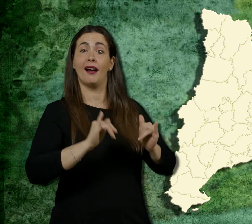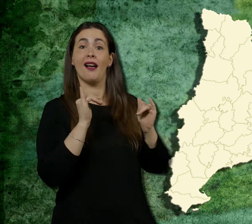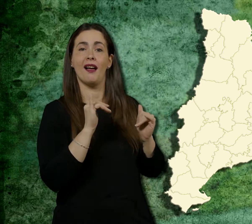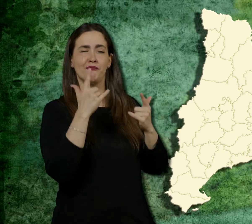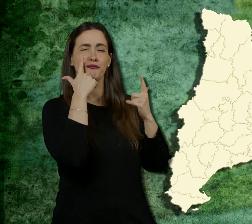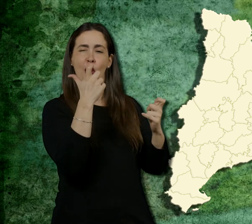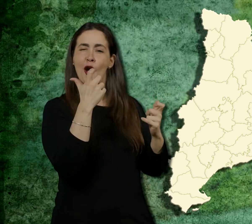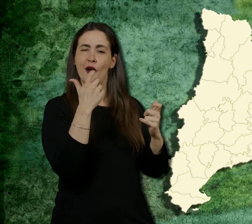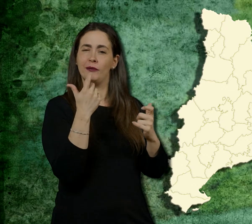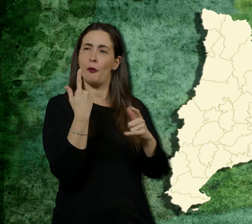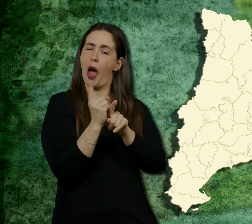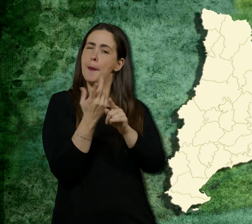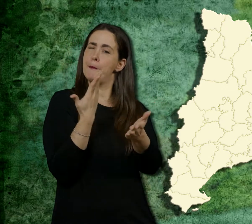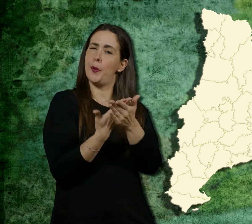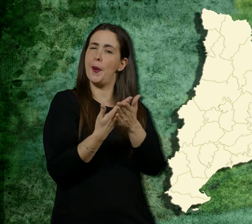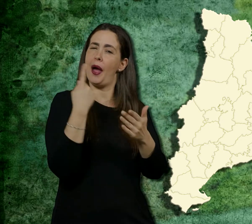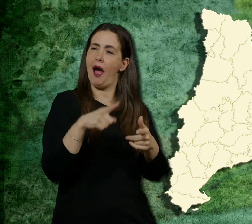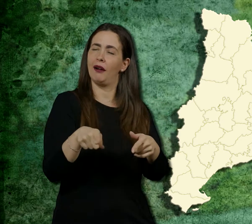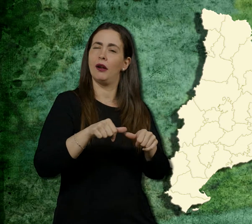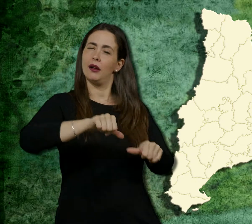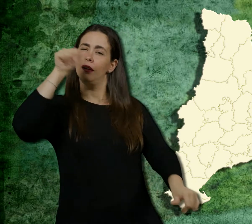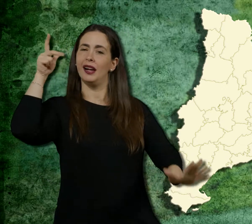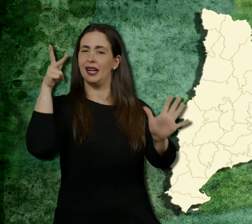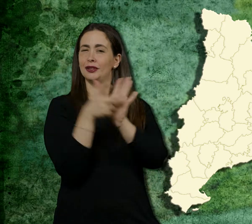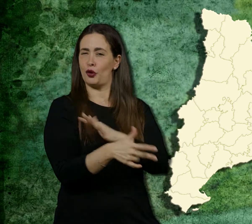són la prova històrica de l'esperit emprenedor